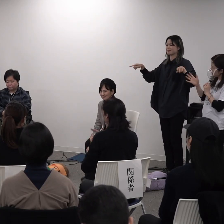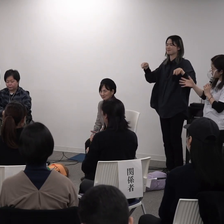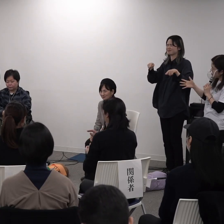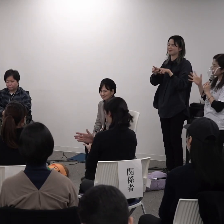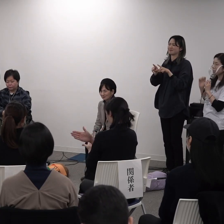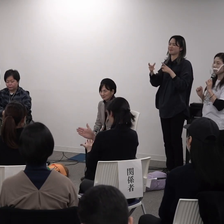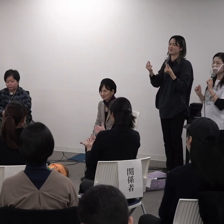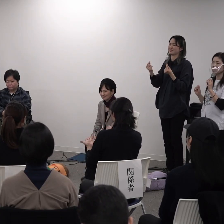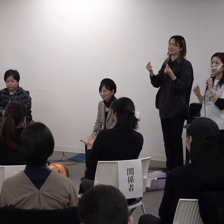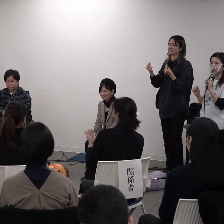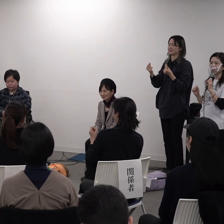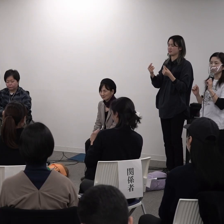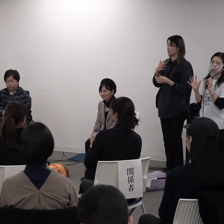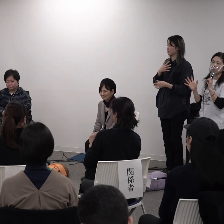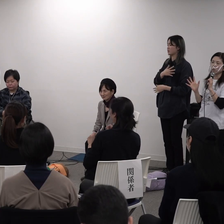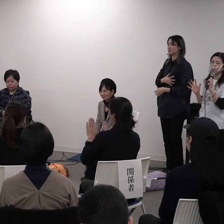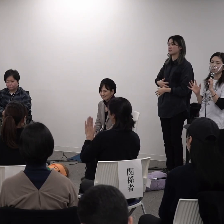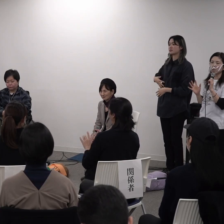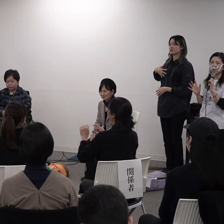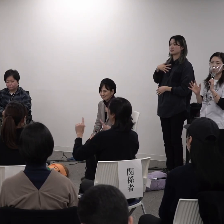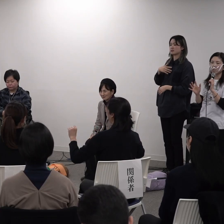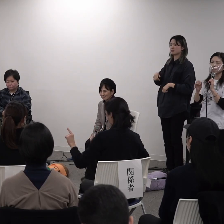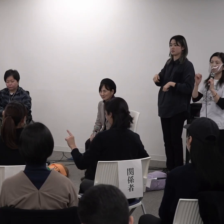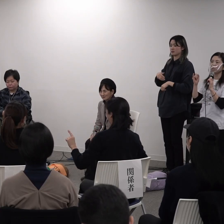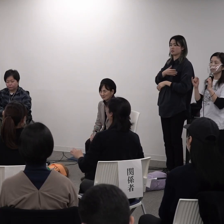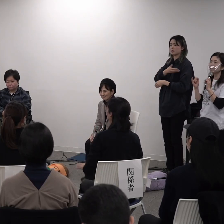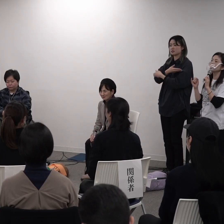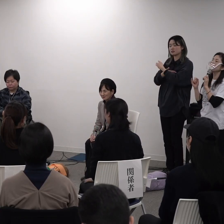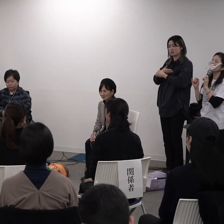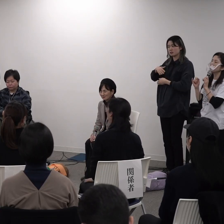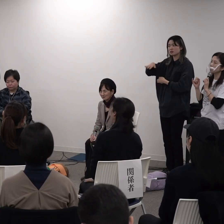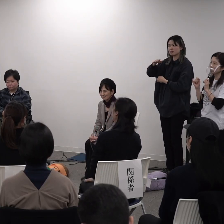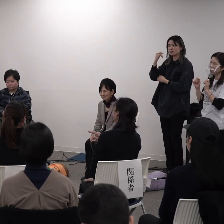多分肢体不自由者の方は皆さん イメージできると思うんですよね